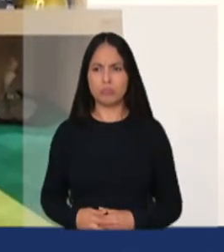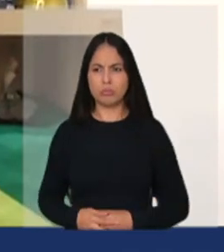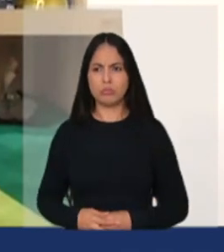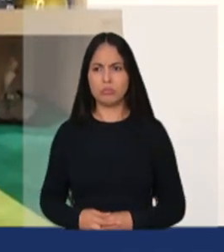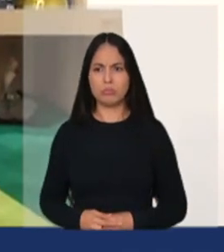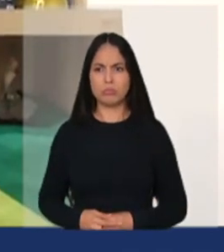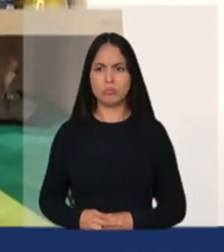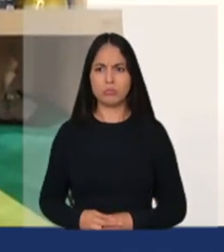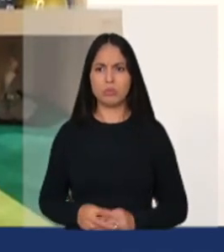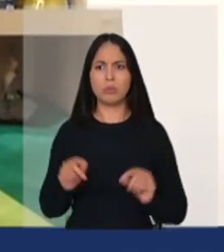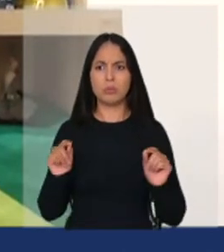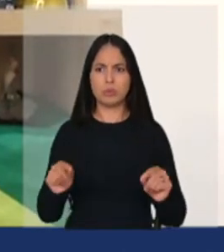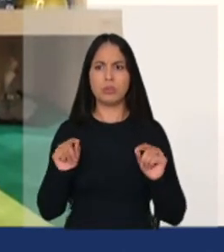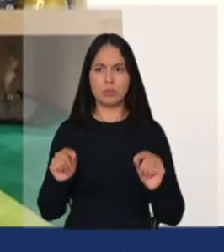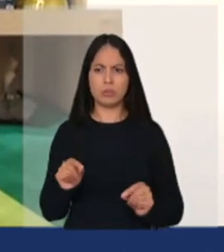POR CAUSA DESSE INQUÉRITO INCONSTITUCIONAL, JUIZ NÃO